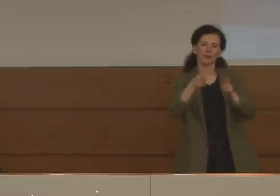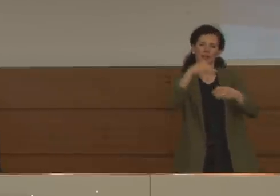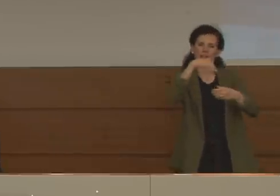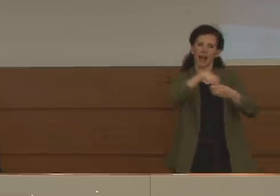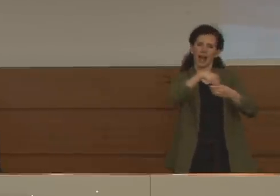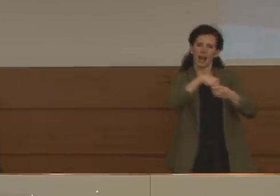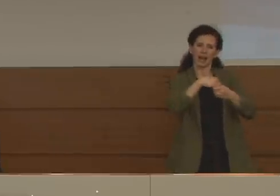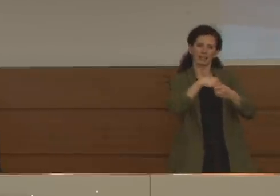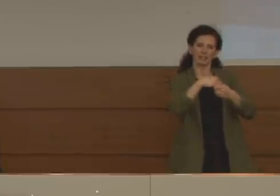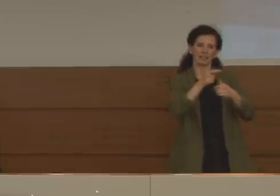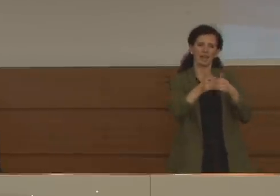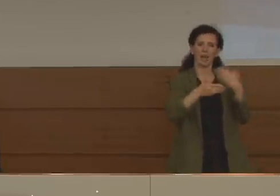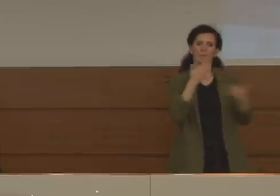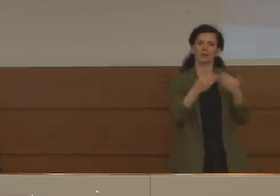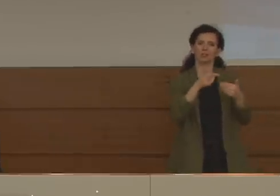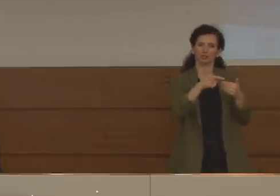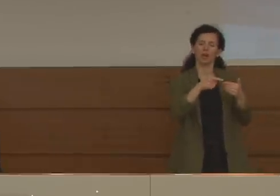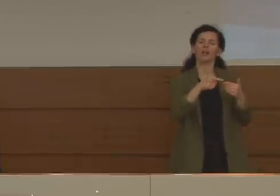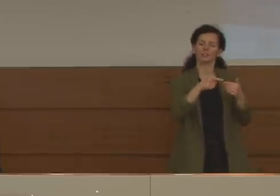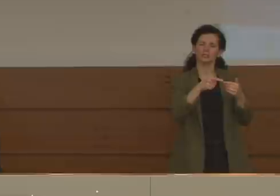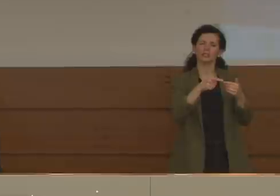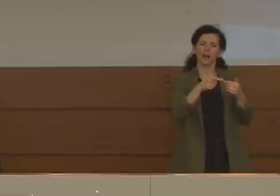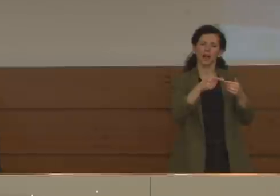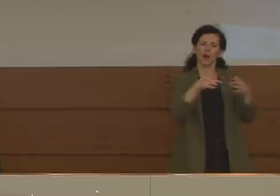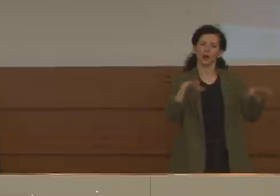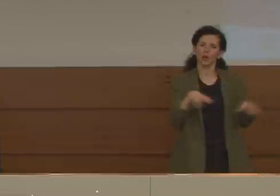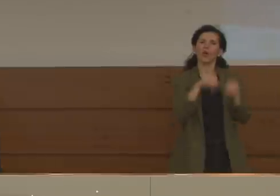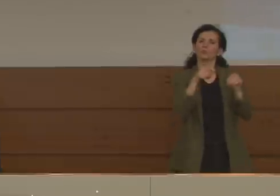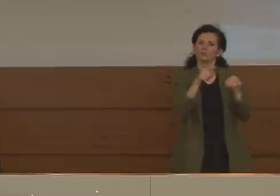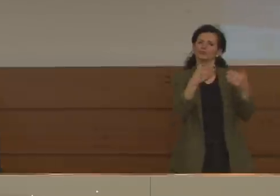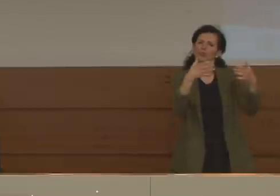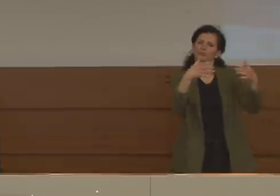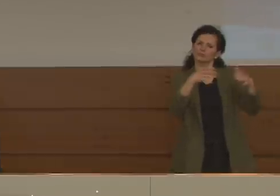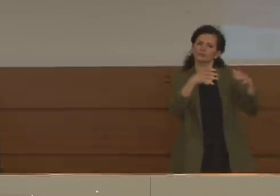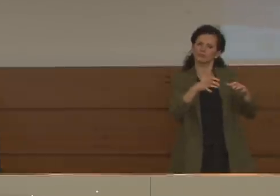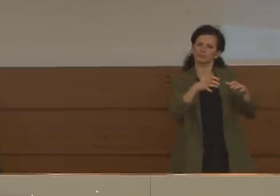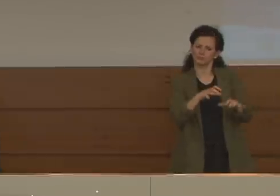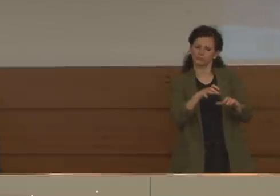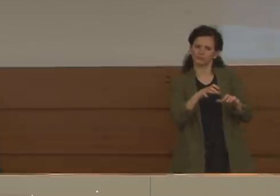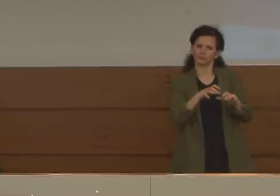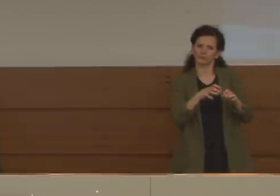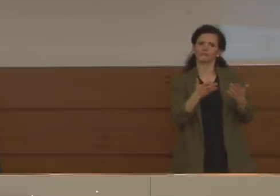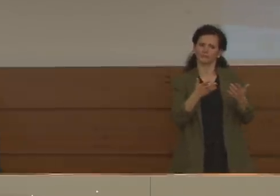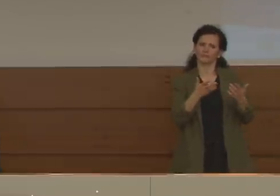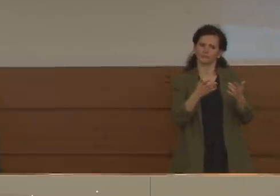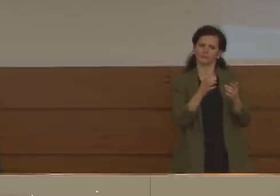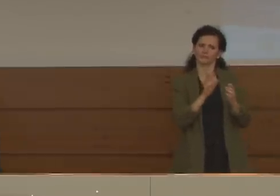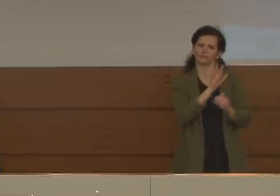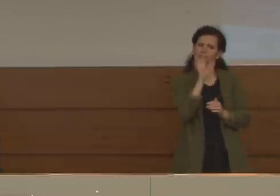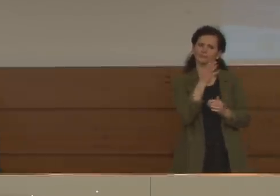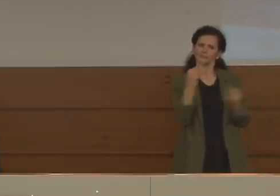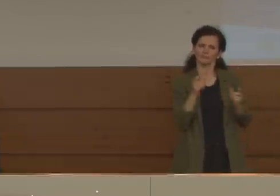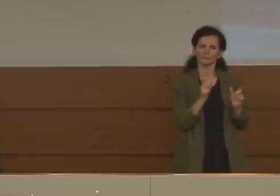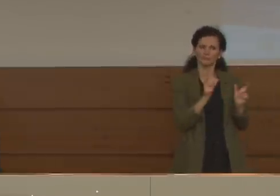a questi numeri che sono, come dire, in via di contenimento. Per quello che